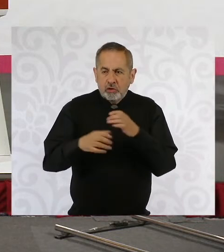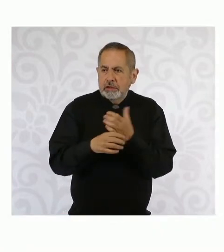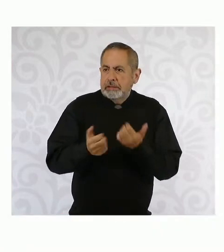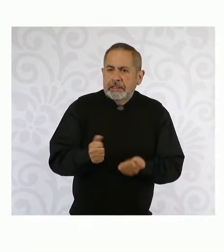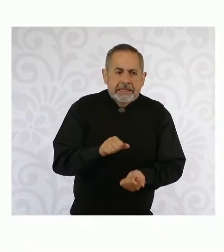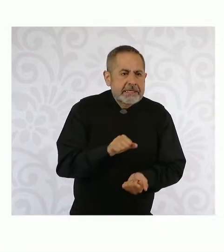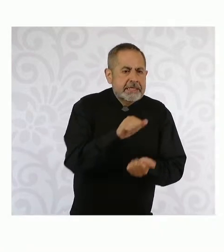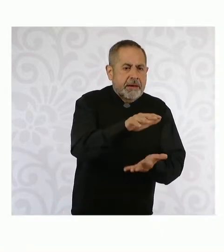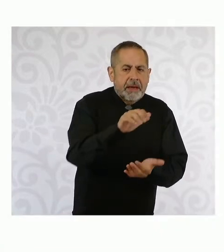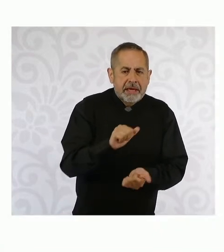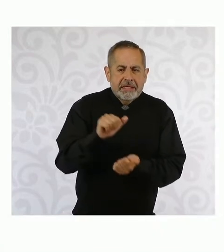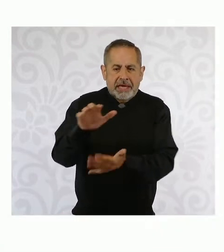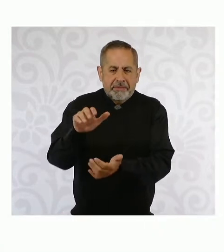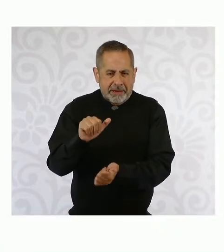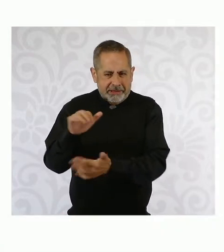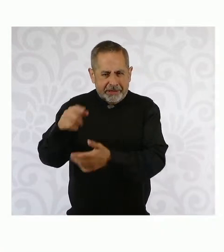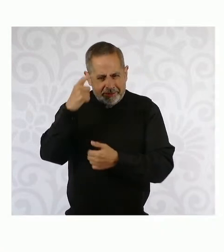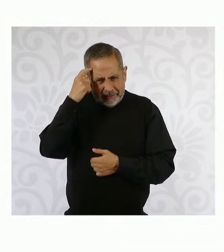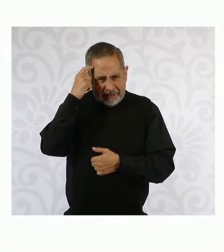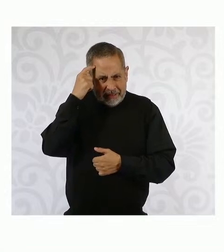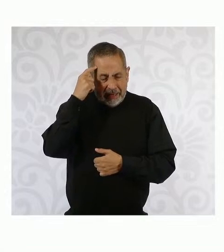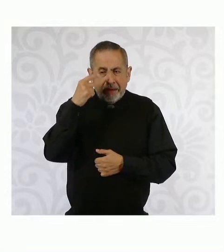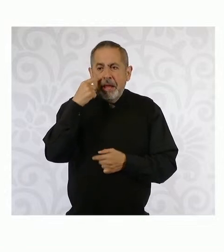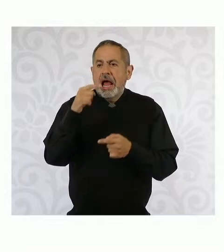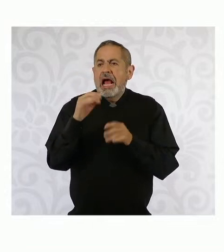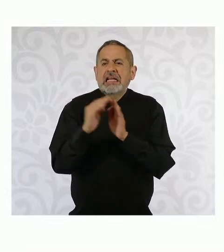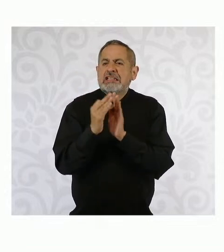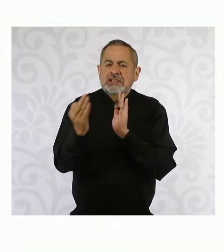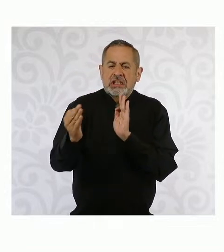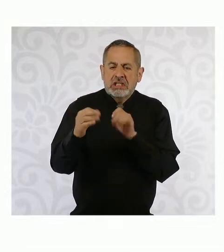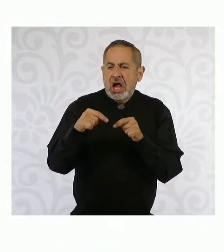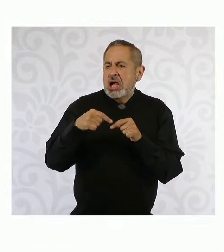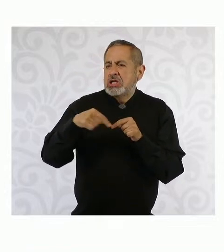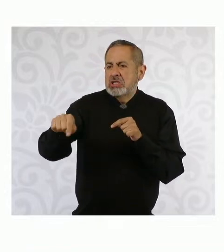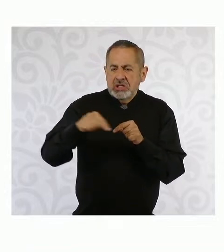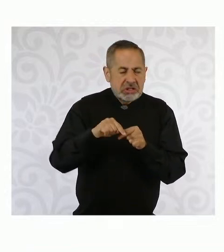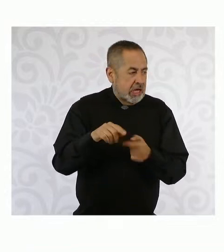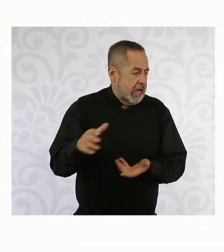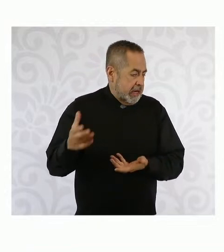lo que es conocido como entregas de última milla esta solución que ya vemos en algunas ciudades